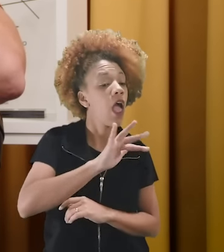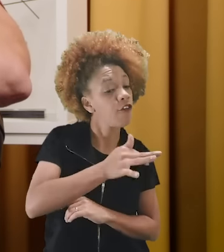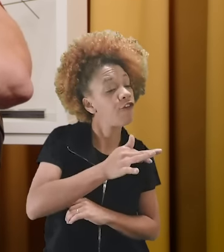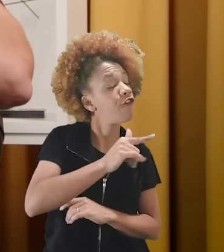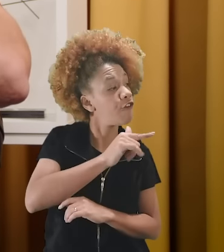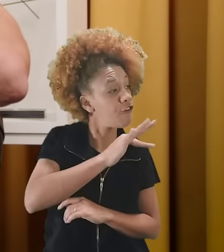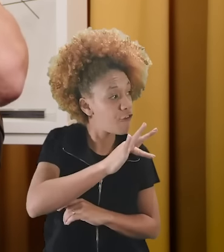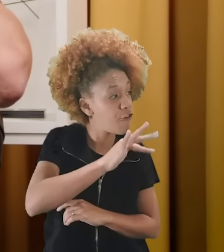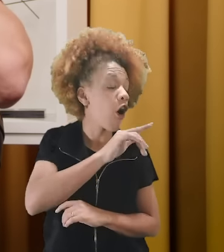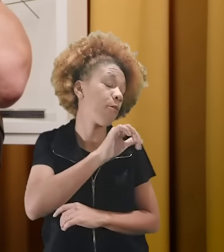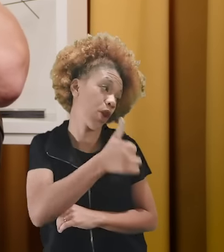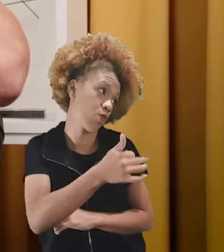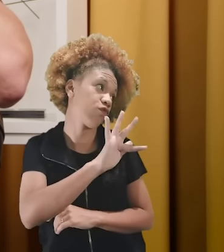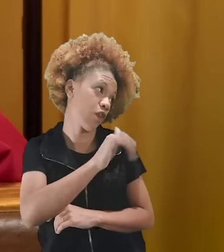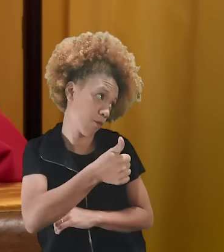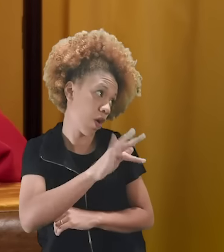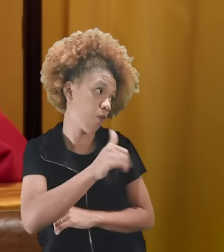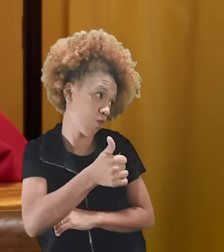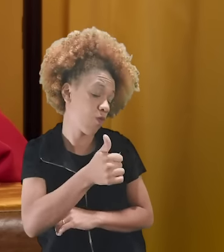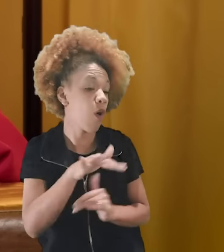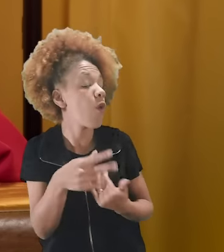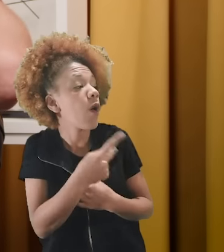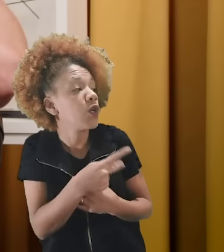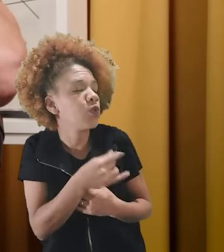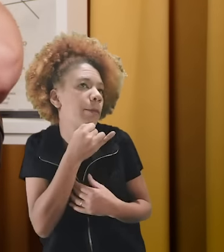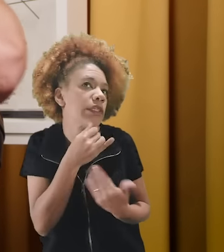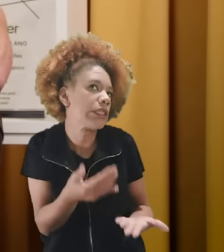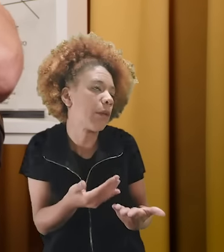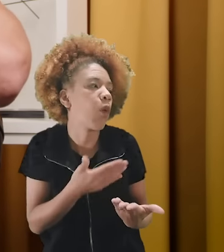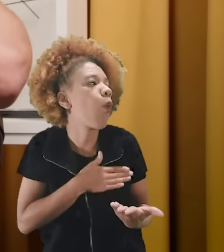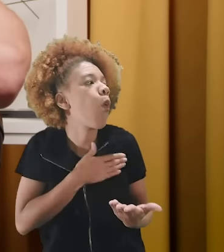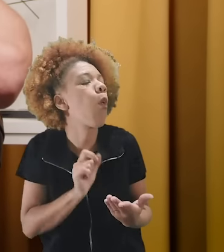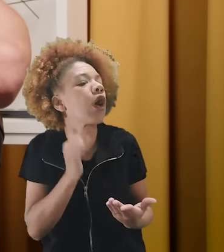é futebol obviamente e Fórmula 1 qual que é a sua eu gosto de narrar O que que você gosta de narrar